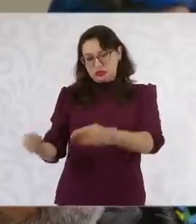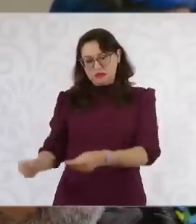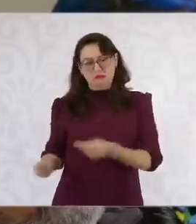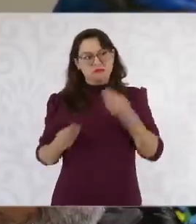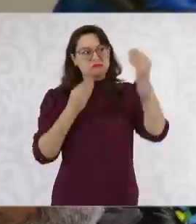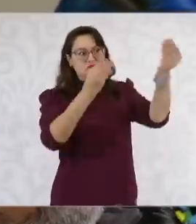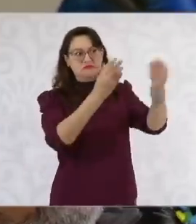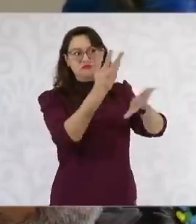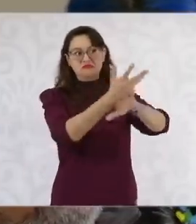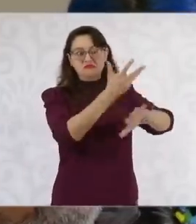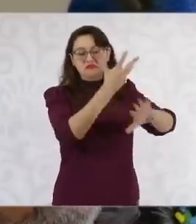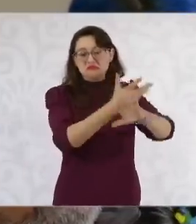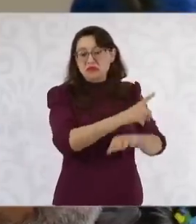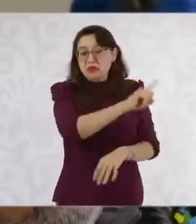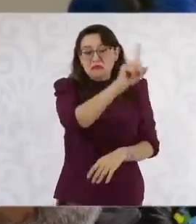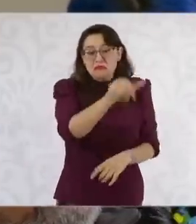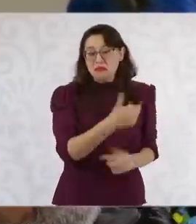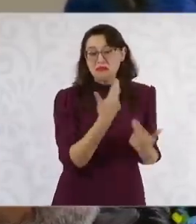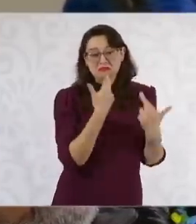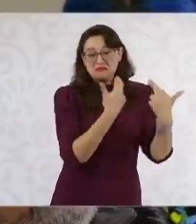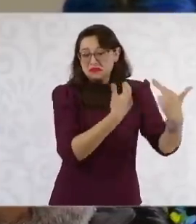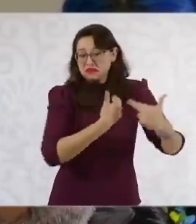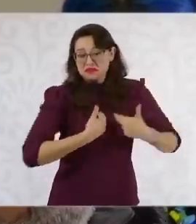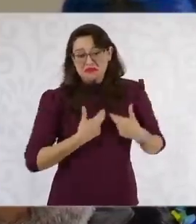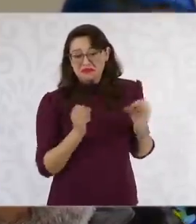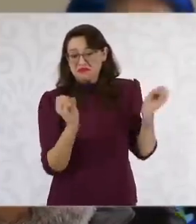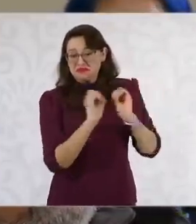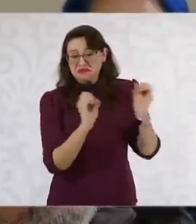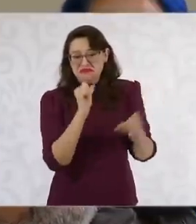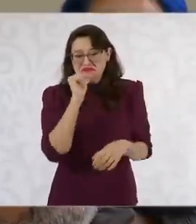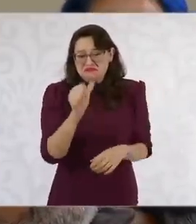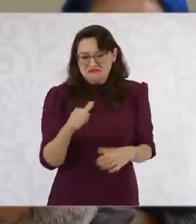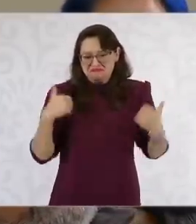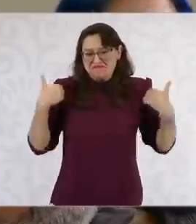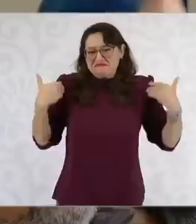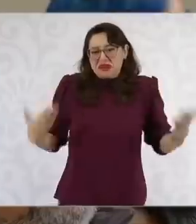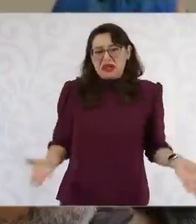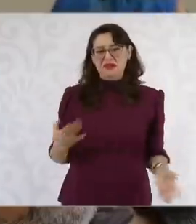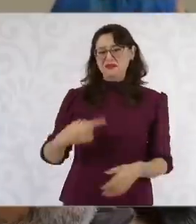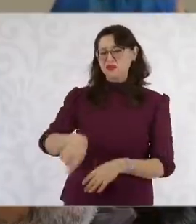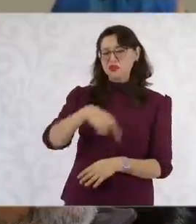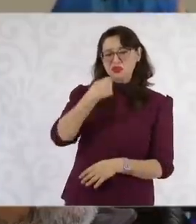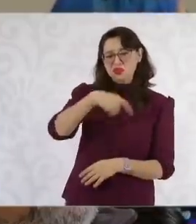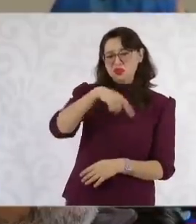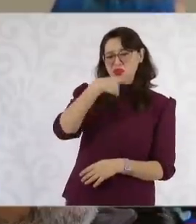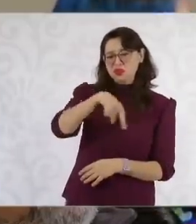ustedes tienen que confirmar con la información que se hace pública como como bien lo lo menciona